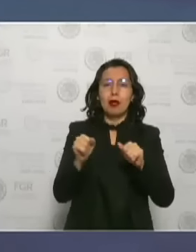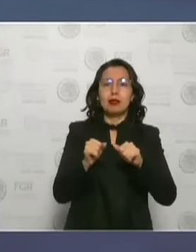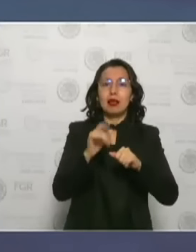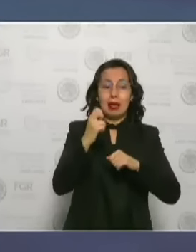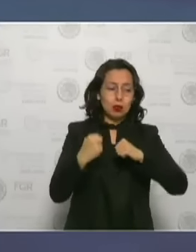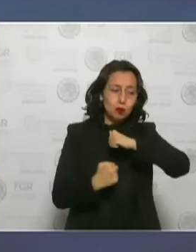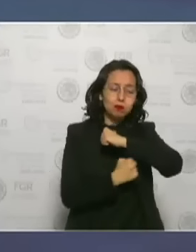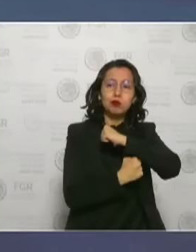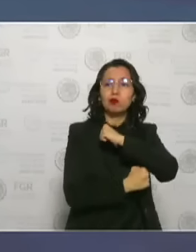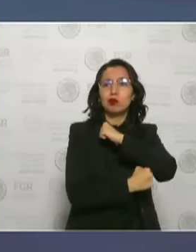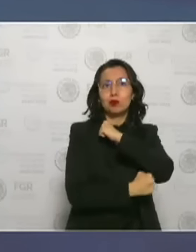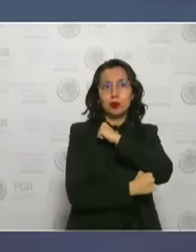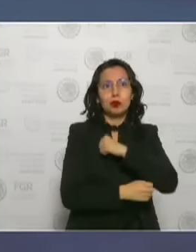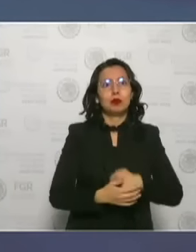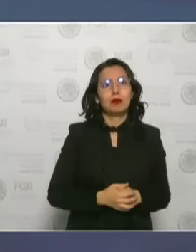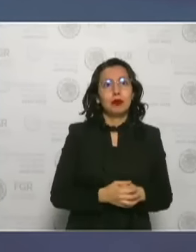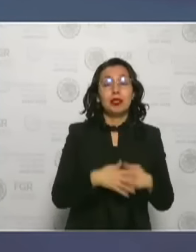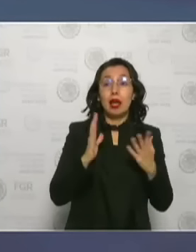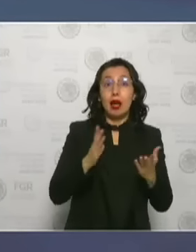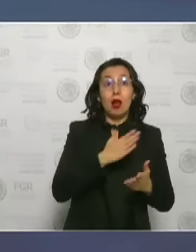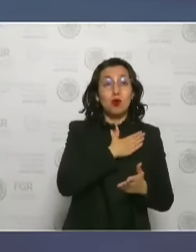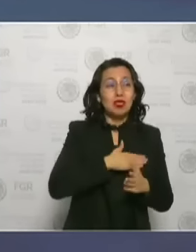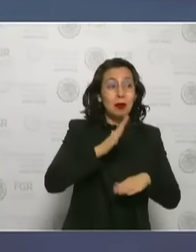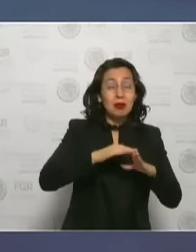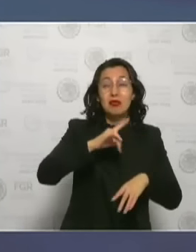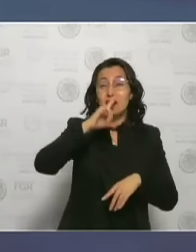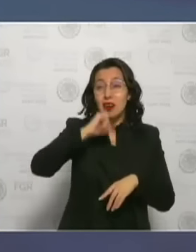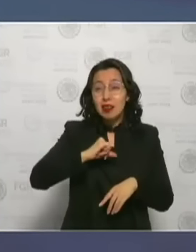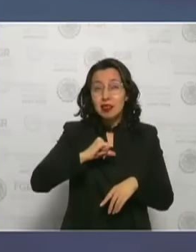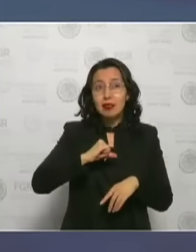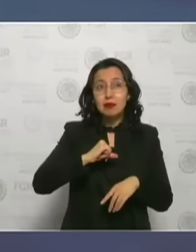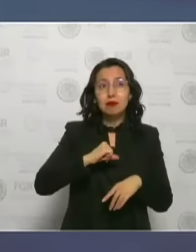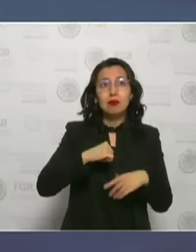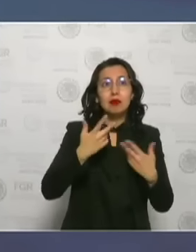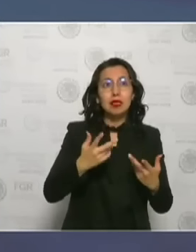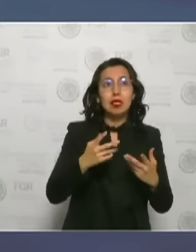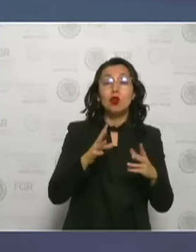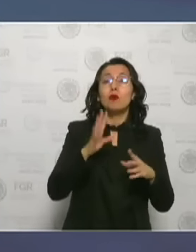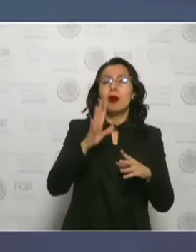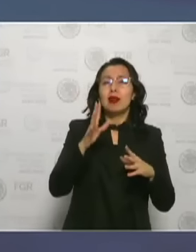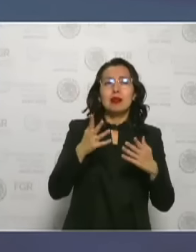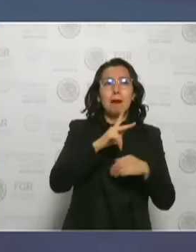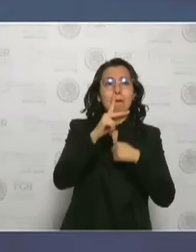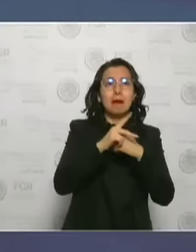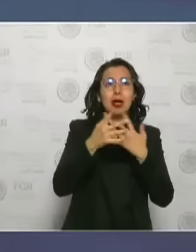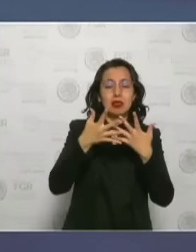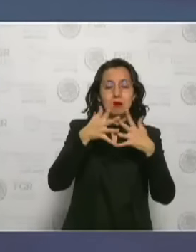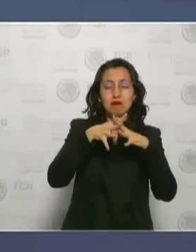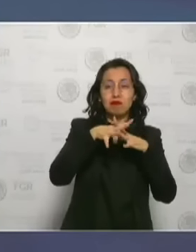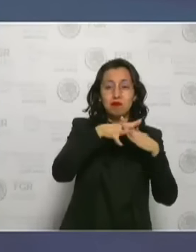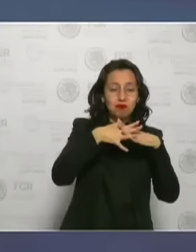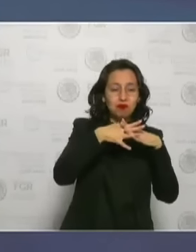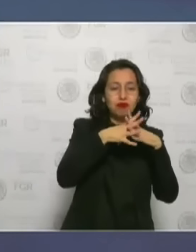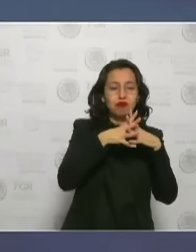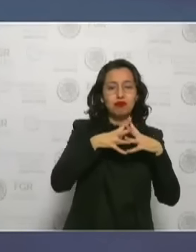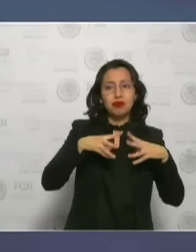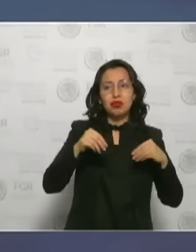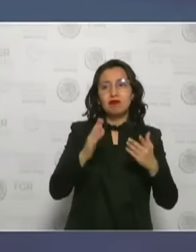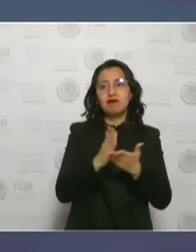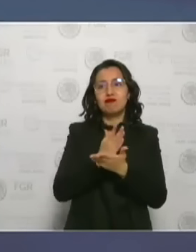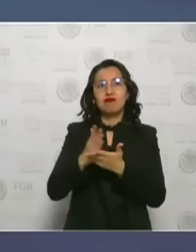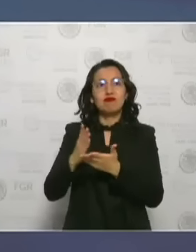social. Cuando la justicia falla, el tejido que nos une como nación se deteriora. Por ello,